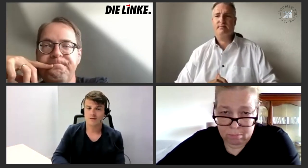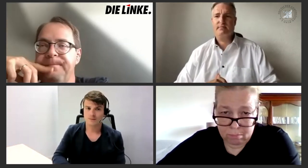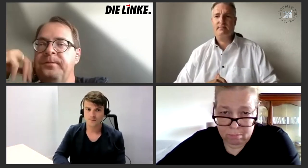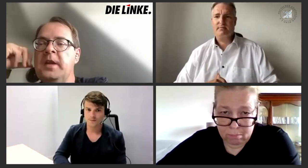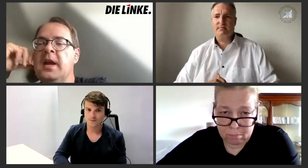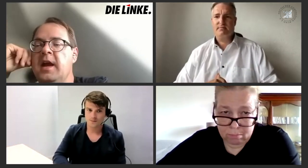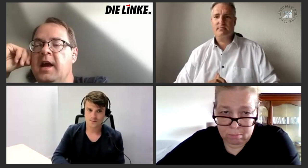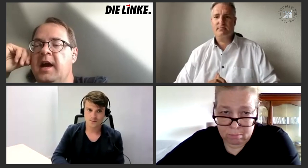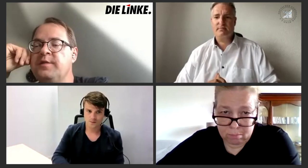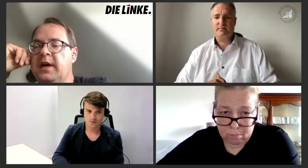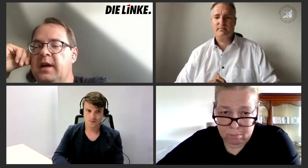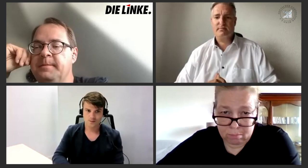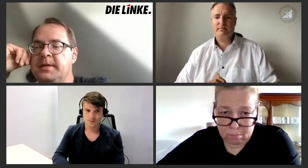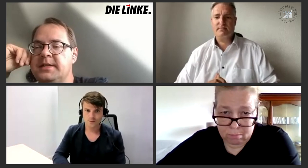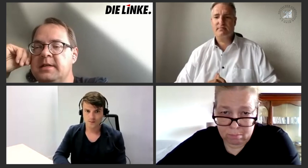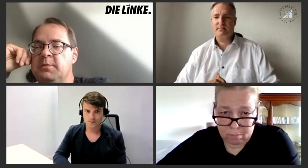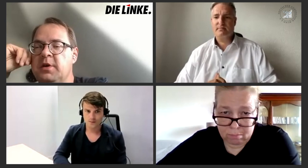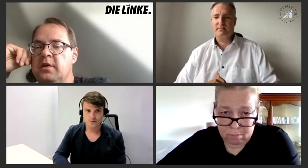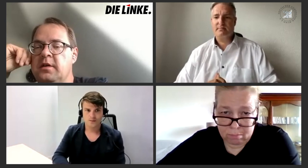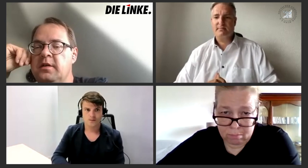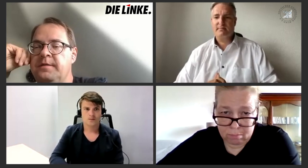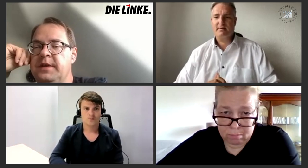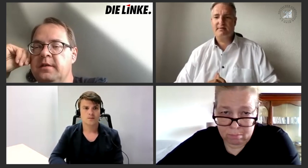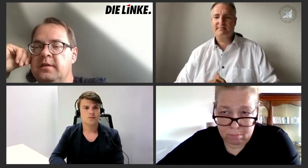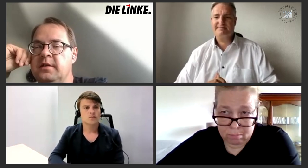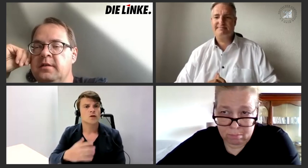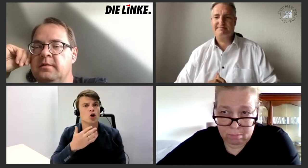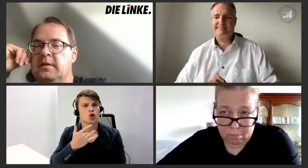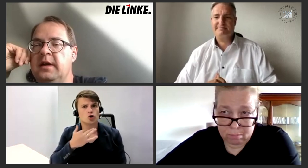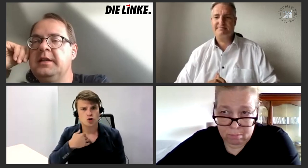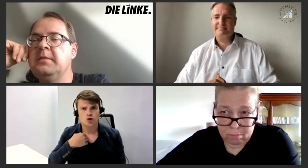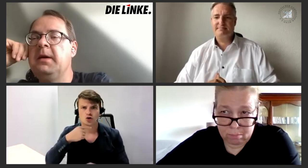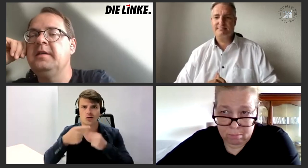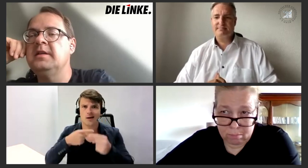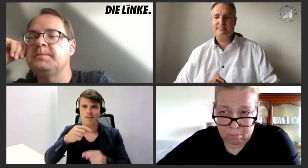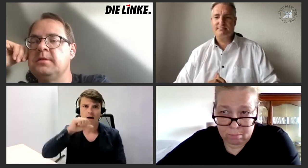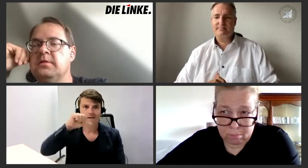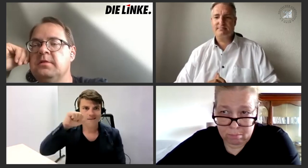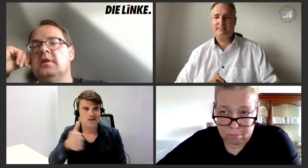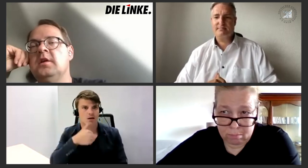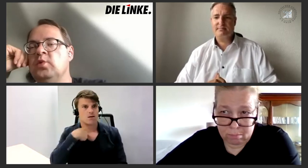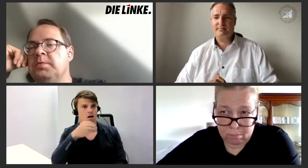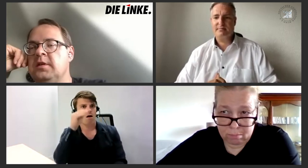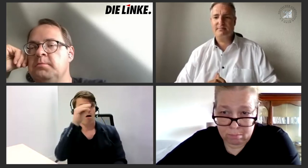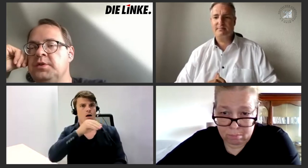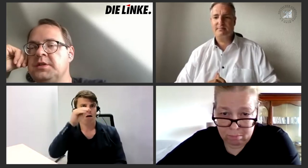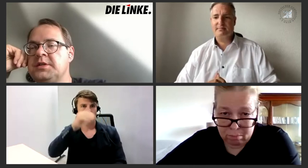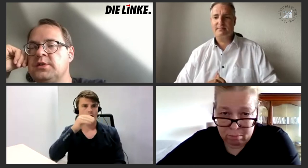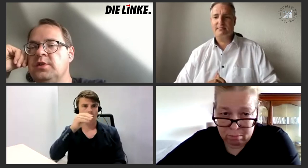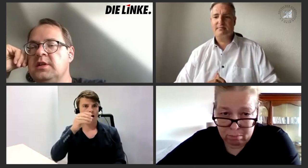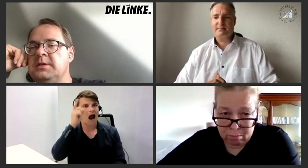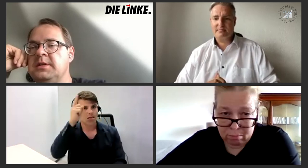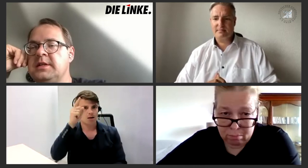also was halten Sie davon? - Also wir haben das immer wieder angemahnt, insbesondere gegenüber